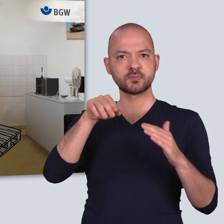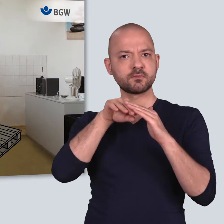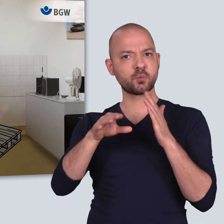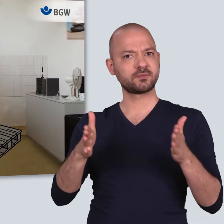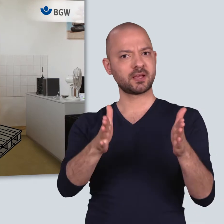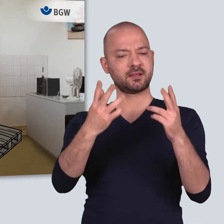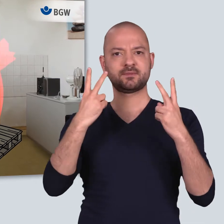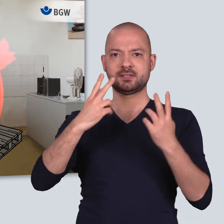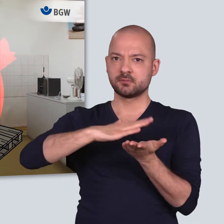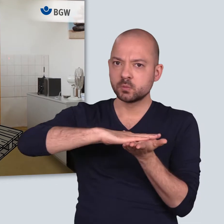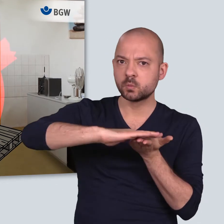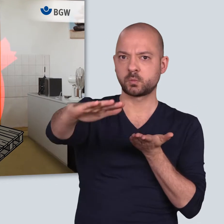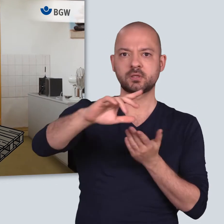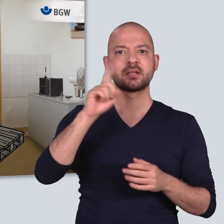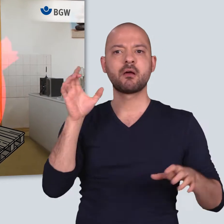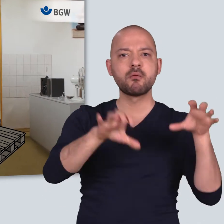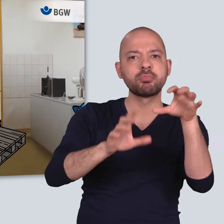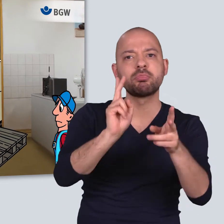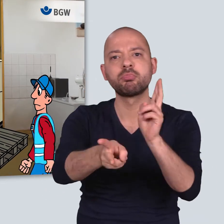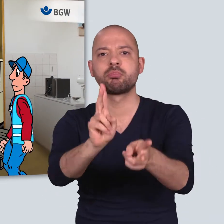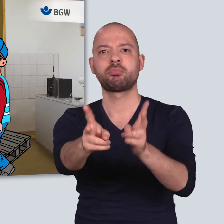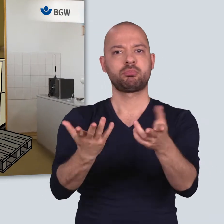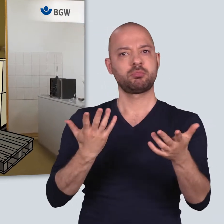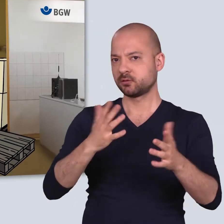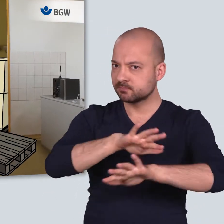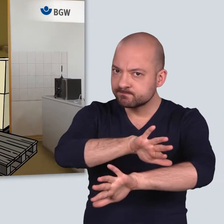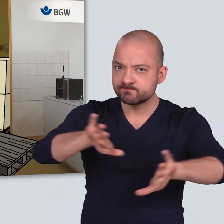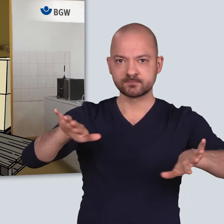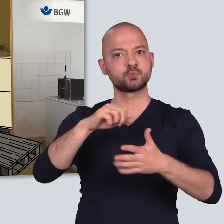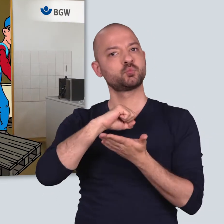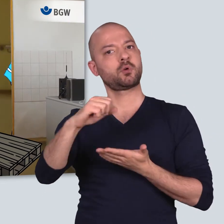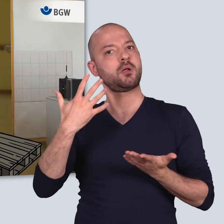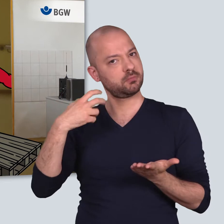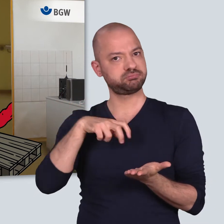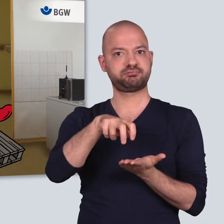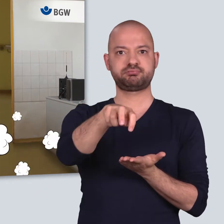Weil Fluchtwege immer, immer, immer frei gehalten werden, kann jeder leicht nach draußen gelangen.